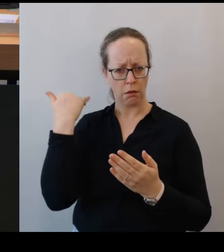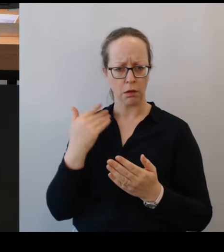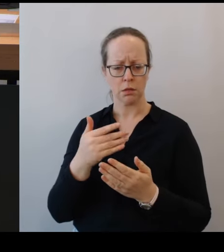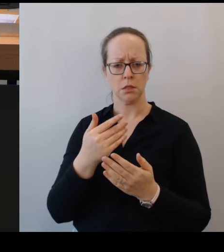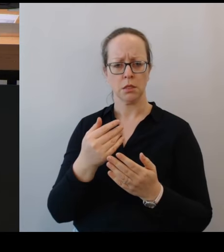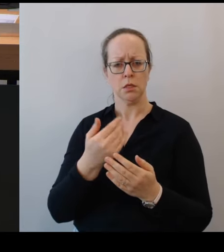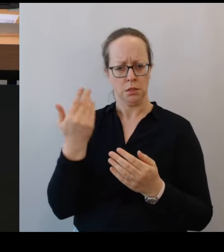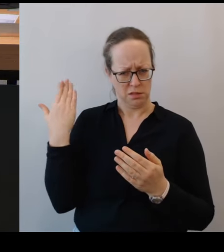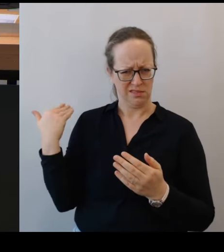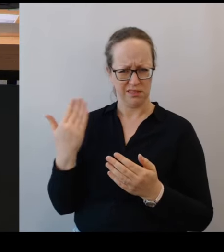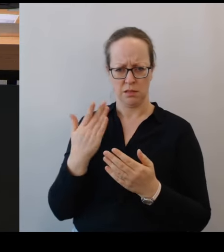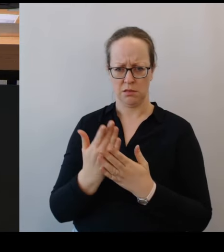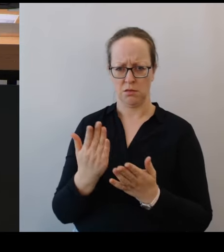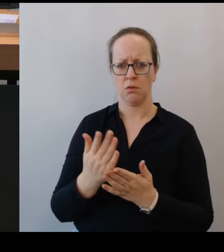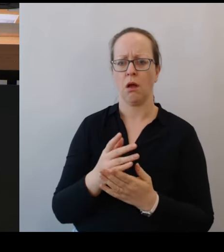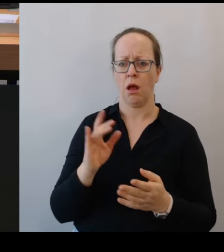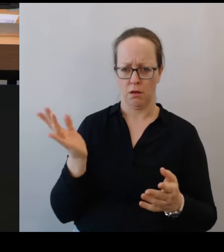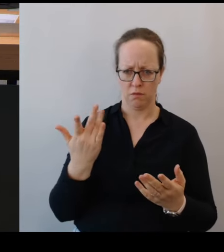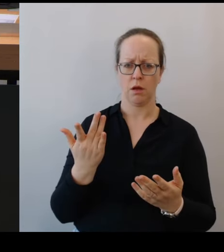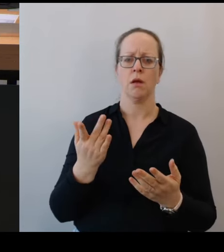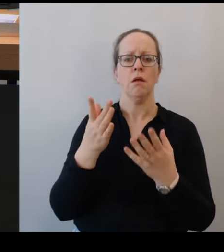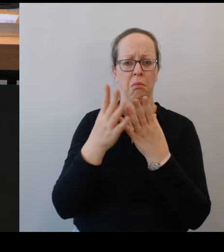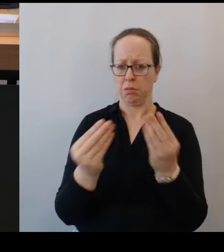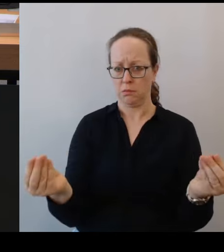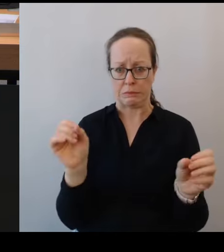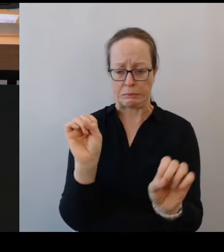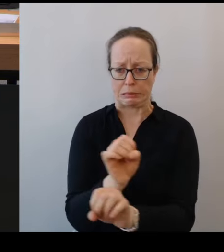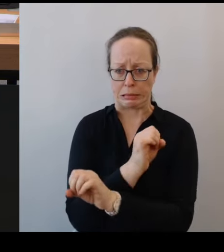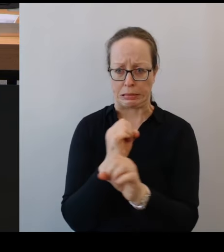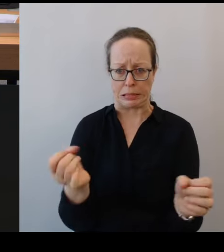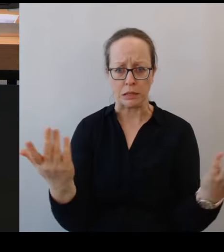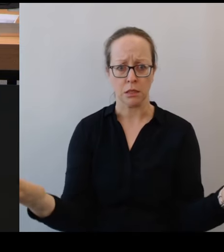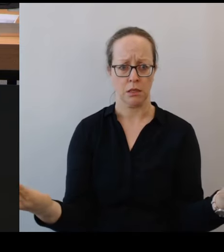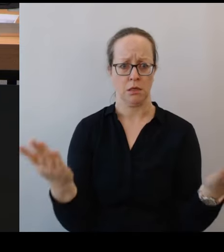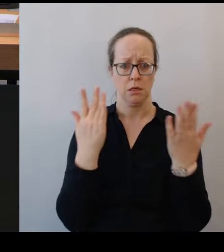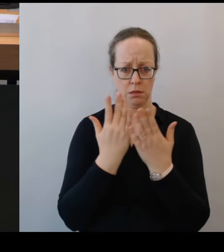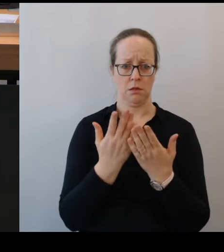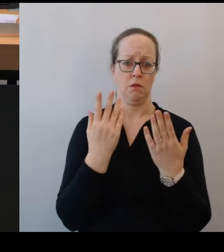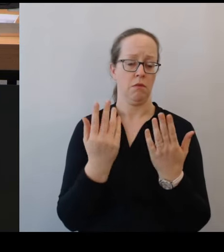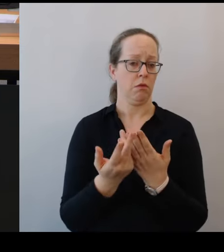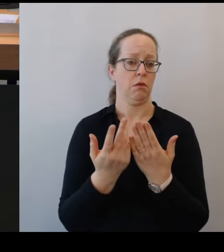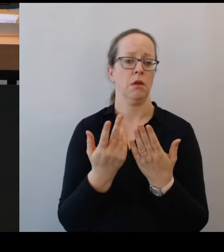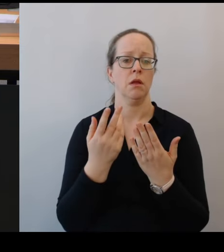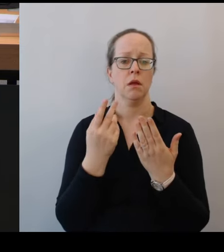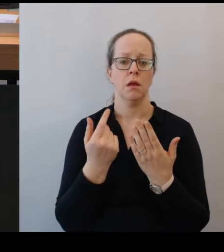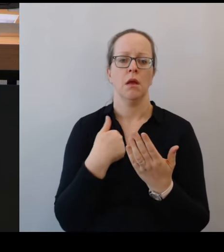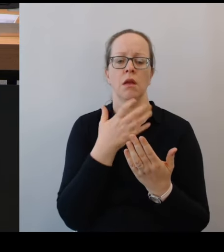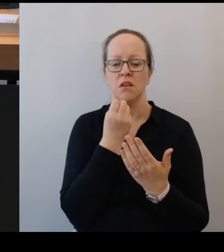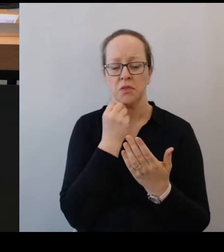Aber ich bin nicht hier, um Resignation zu verbreiten. Für Wehret den Anfängen mag es zu spät sein, aber nie wieder -